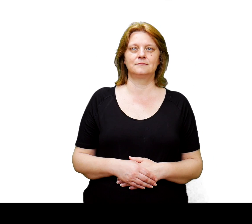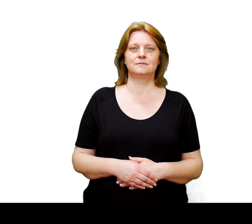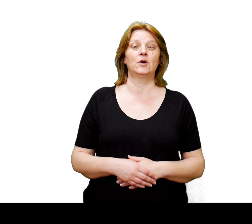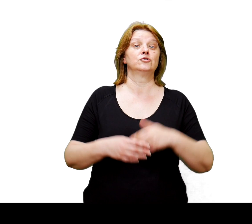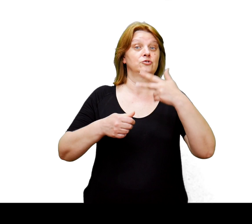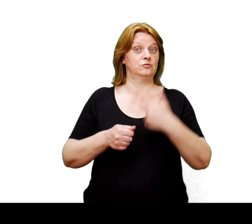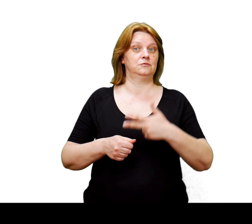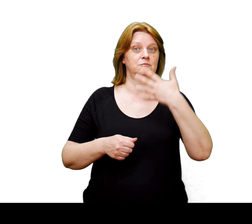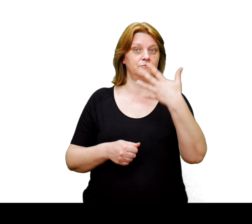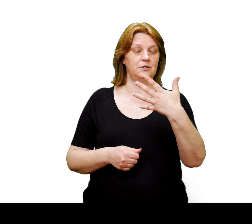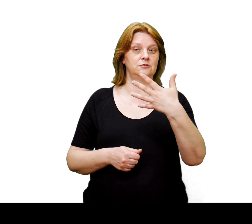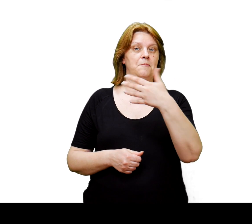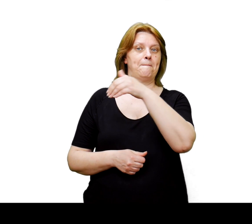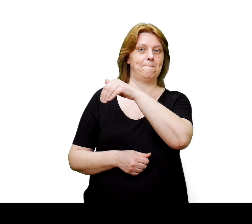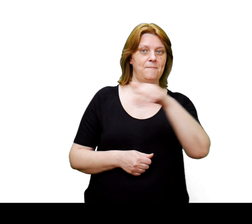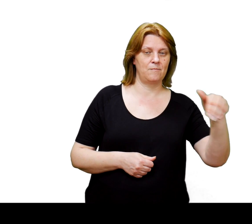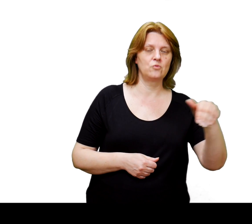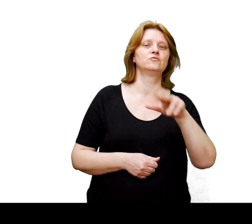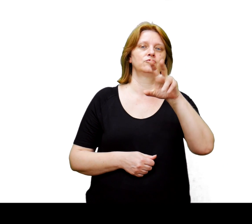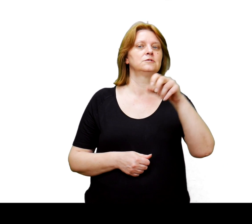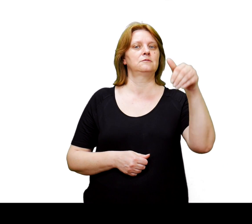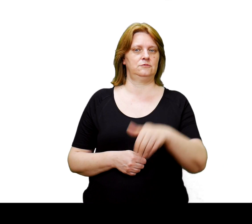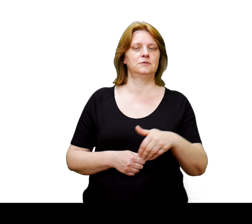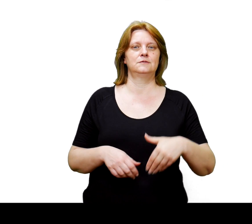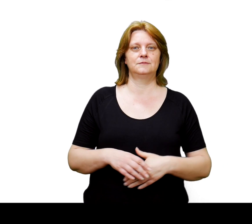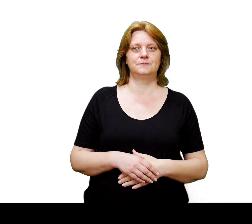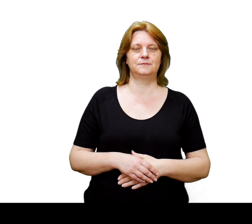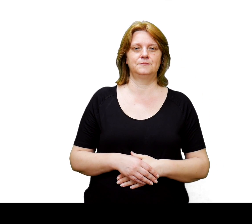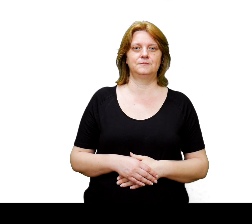35,3 mln zł.